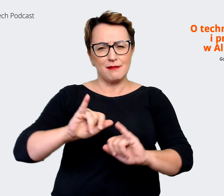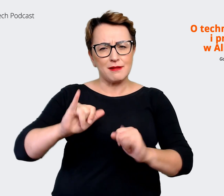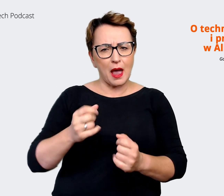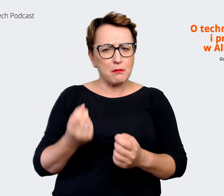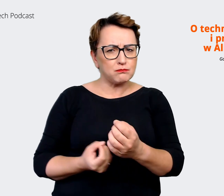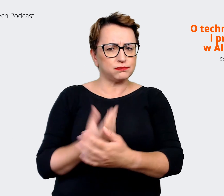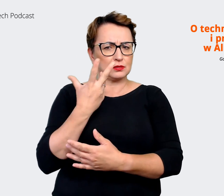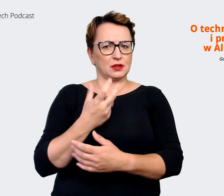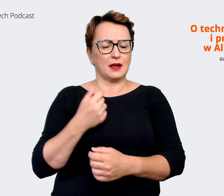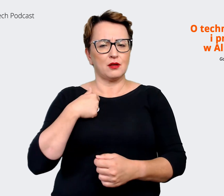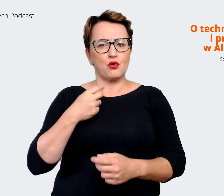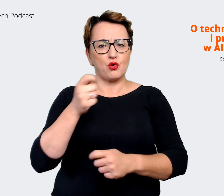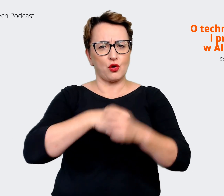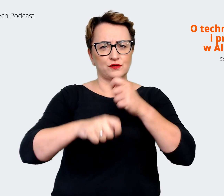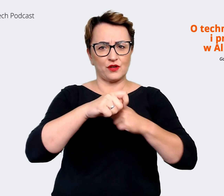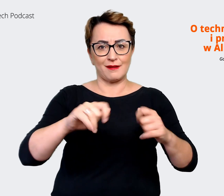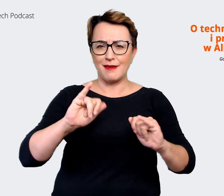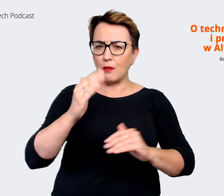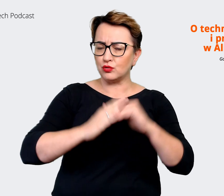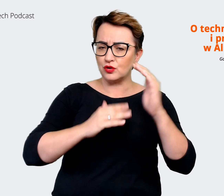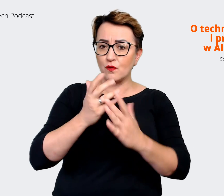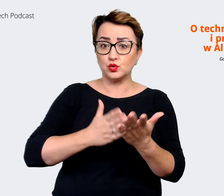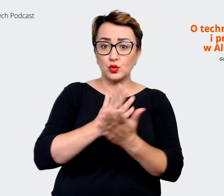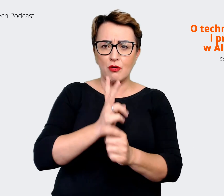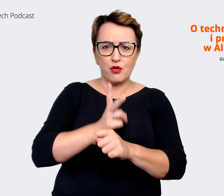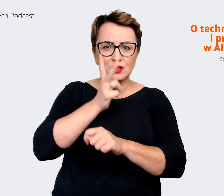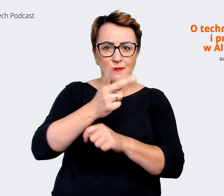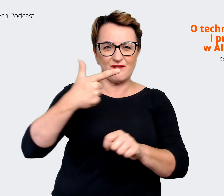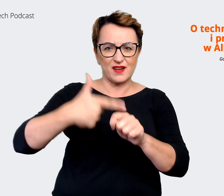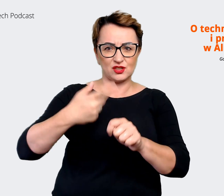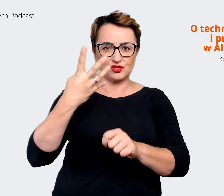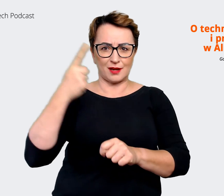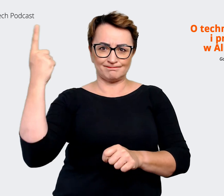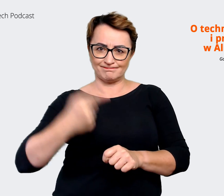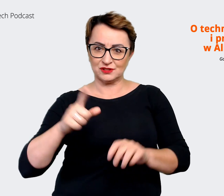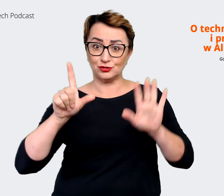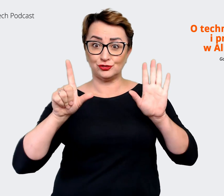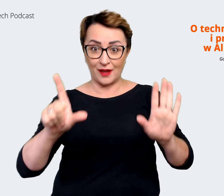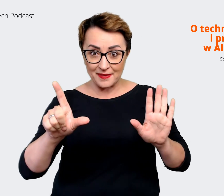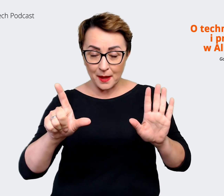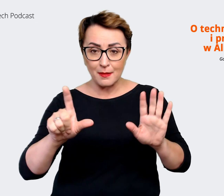geneza tego rozwiązania? Jak zbudować usługę dostępną 24 godziny na dobę,